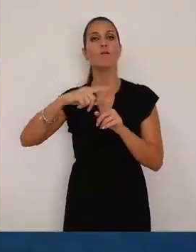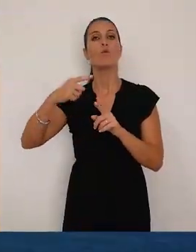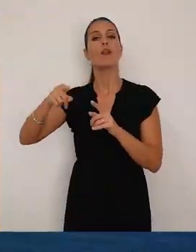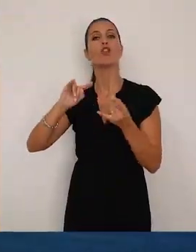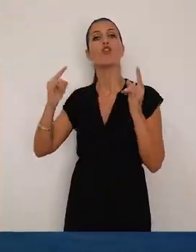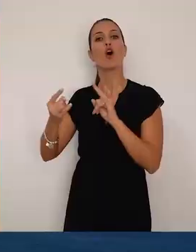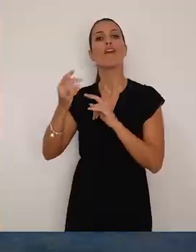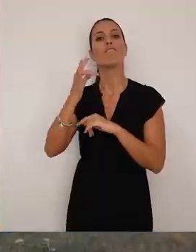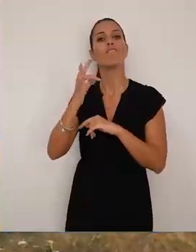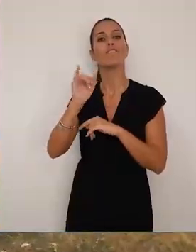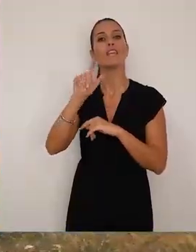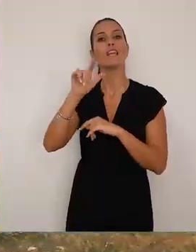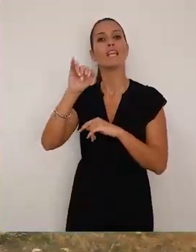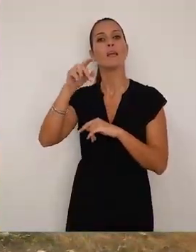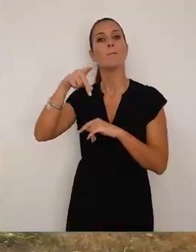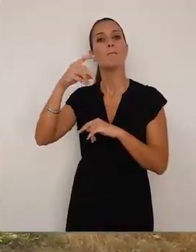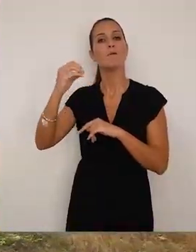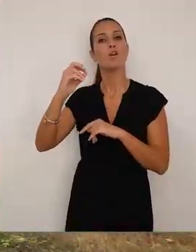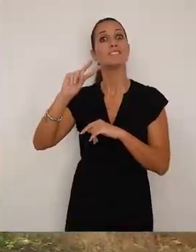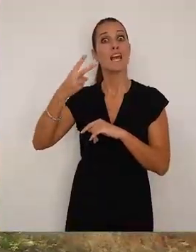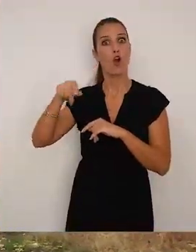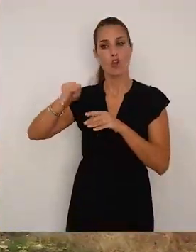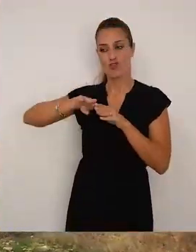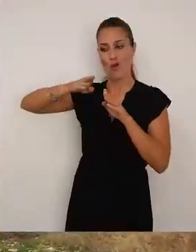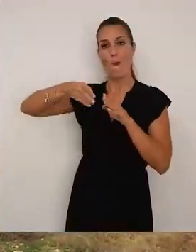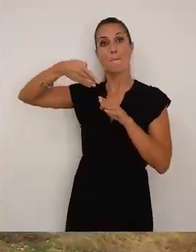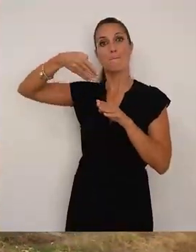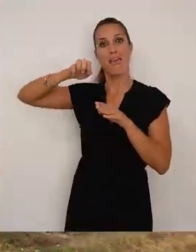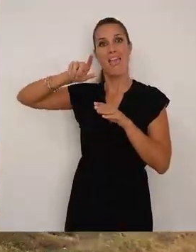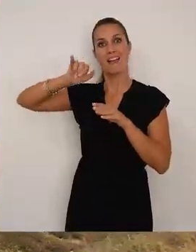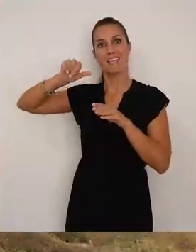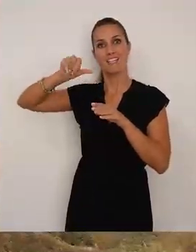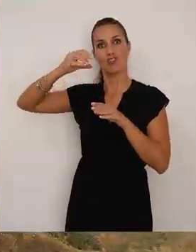con la Torre di Filippo II, posizionata sul Mèliso.